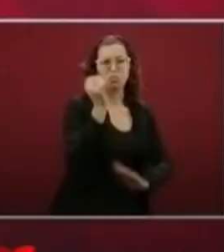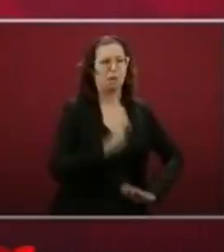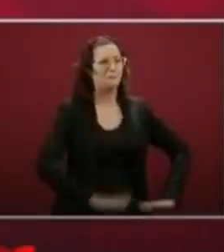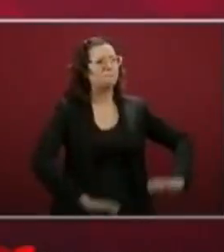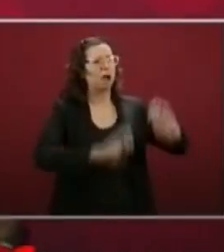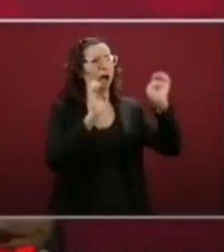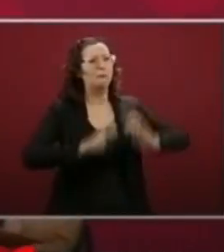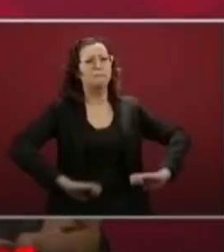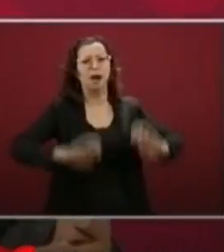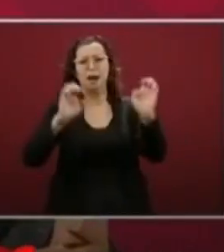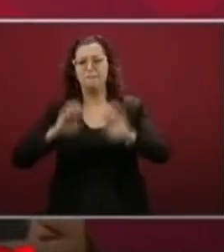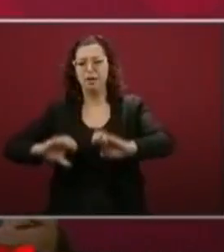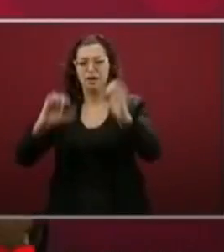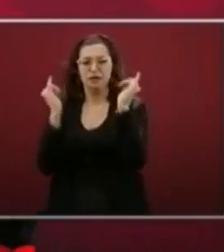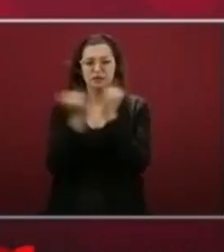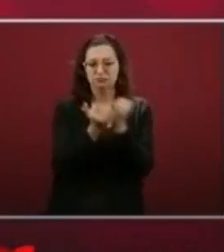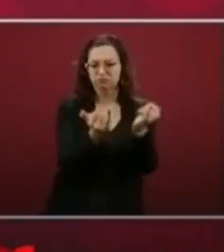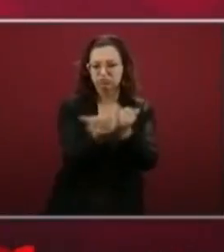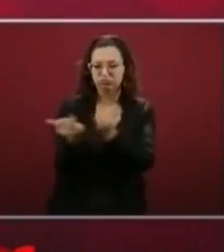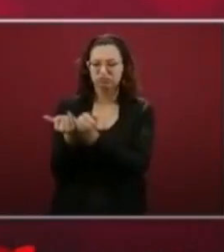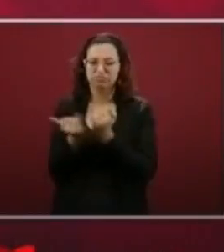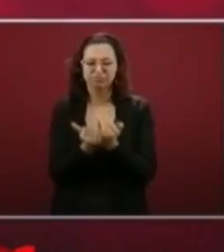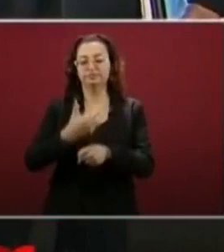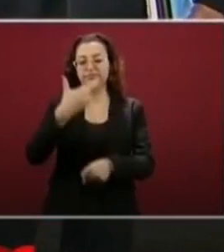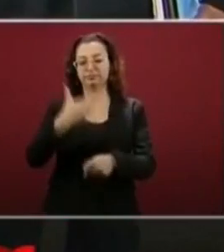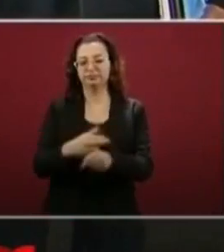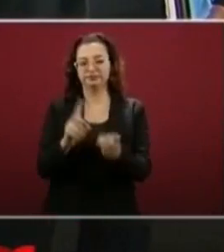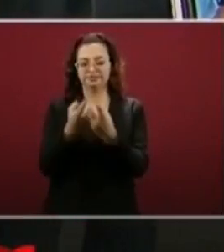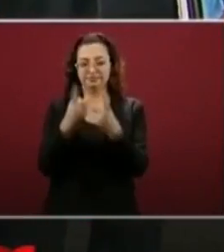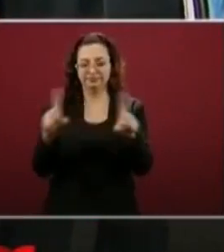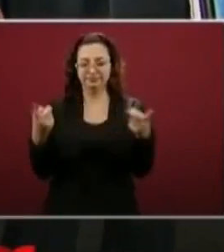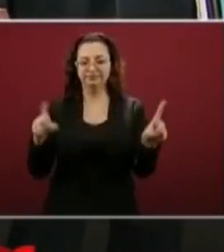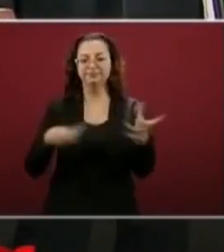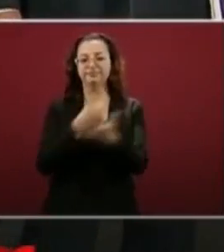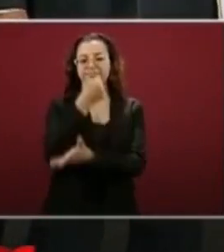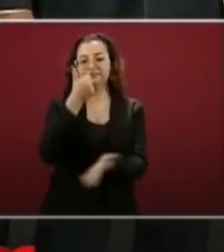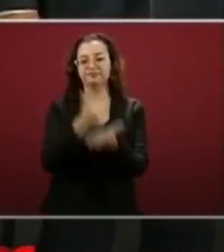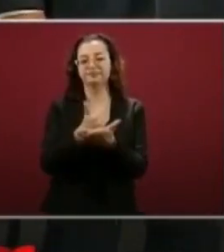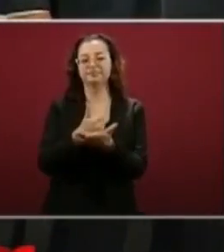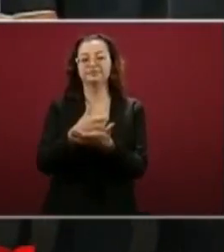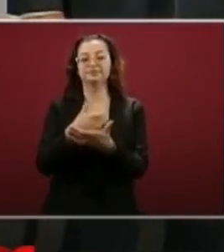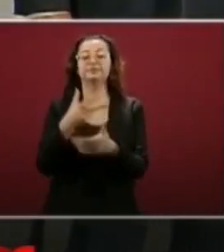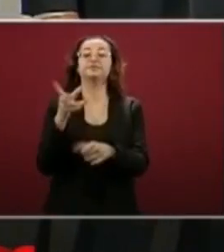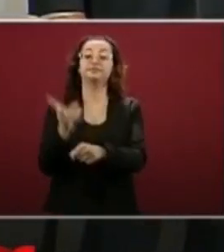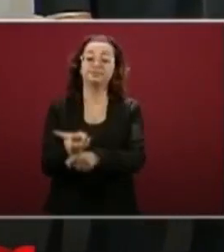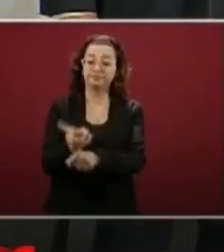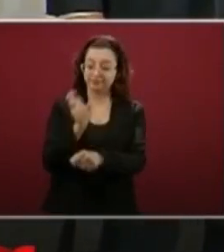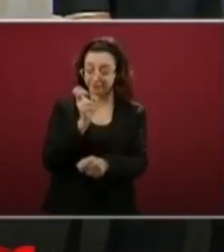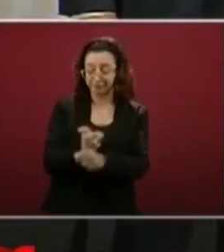PRUEBA DE TEMO PIRATERÍA Y CONTINUÓ CON SUS EVENTOS DE FIN DE SEMANA NI EL CORONAVIRUS NO ES LA PESTE